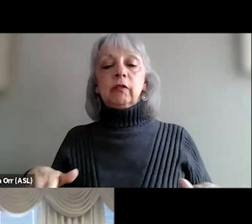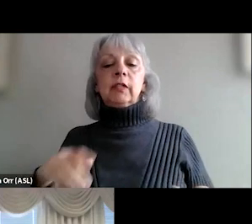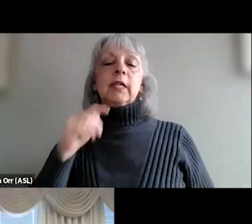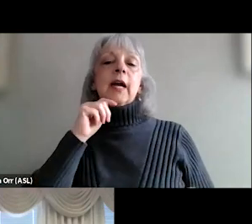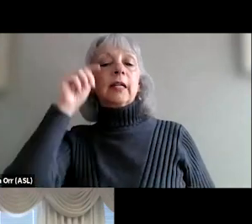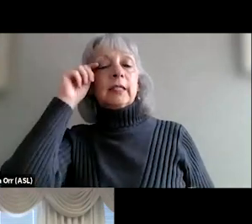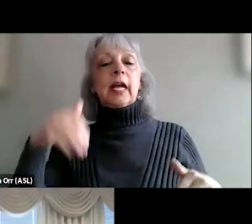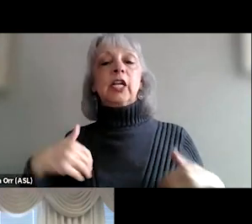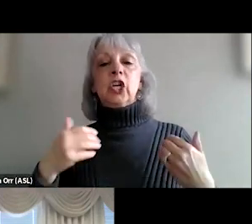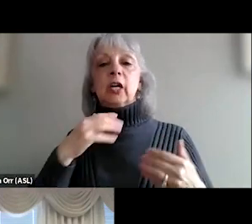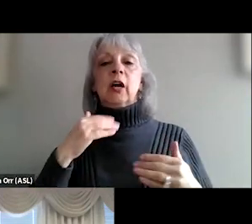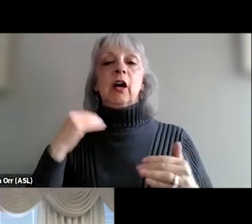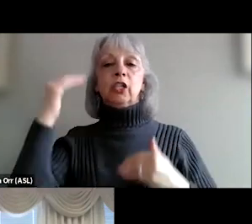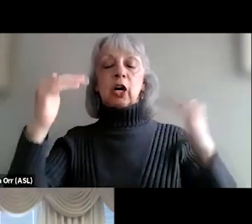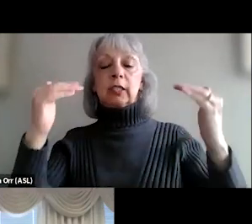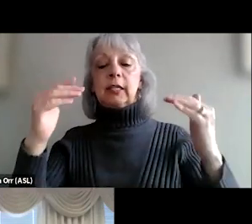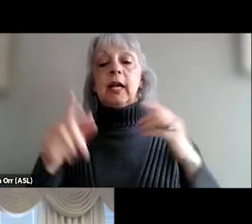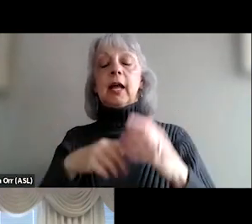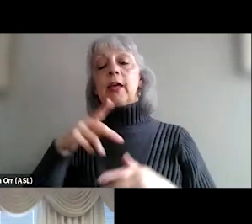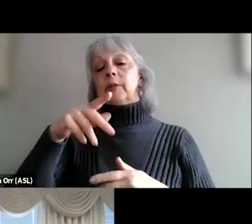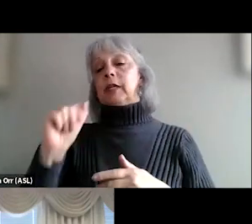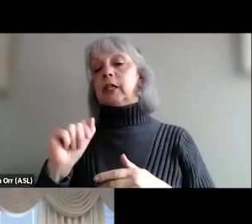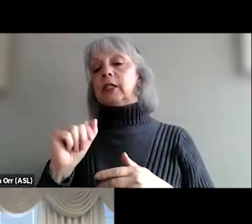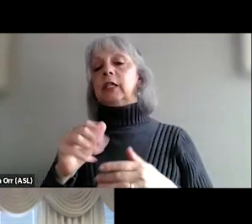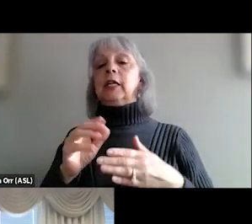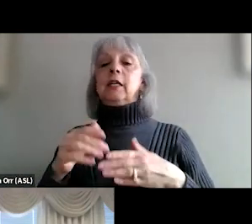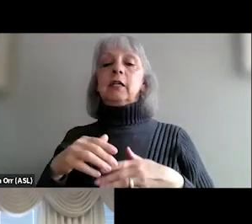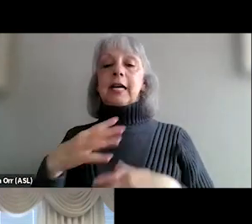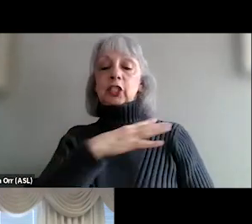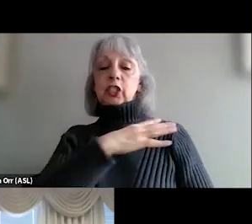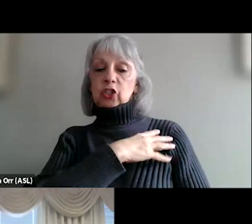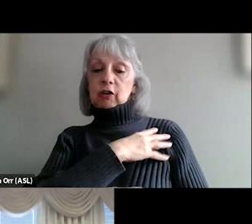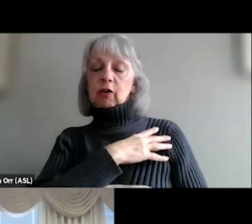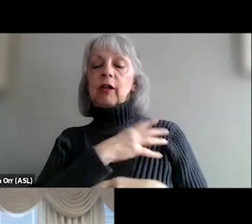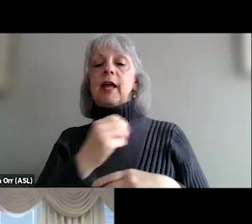Fue responsable general de Salud Pública de Pensilvania y más tarde secretaria de Salud de Pensilvania.